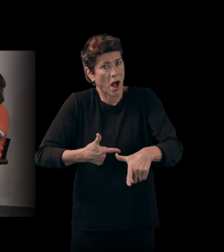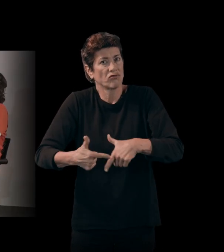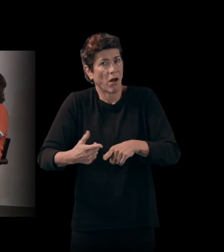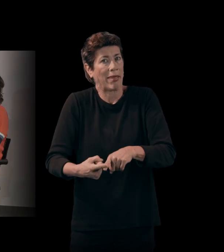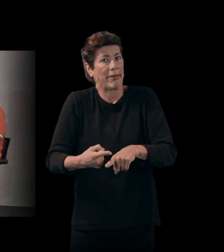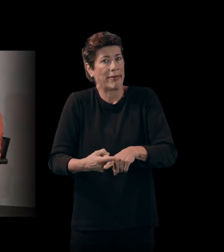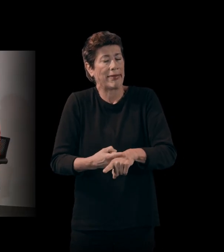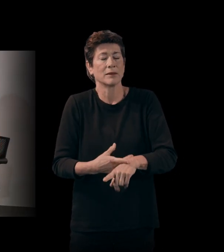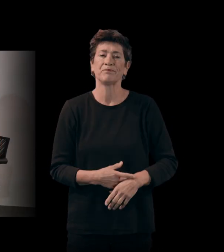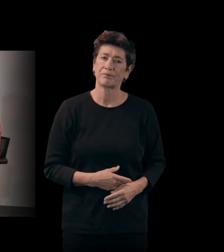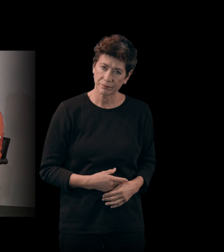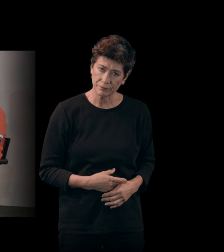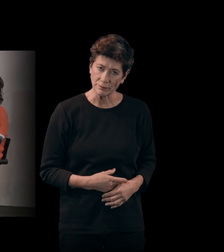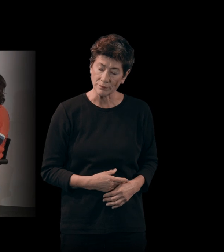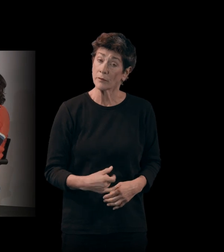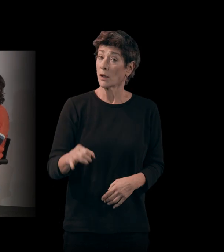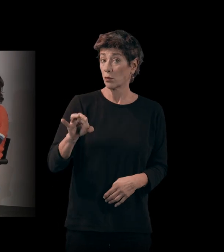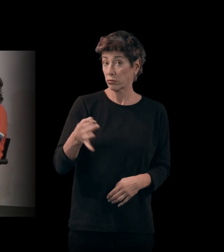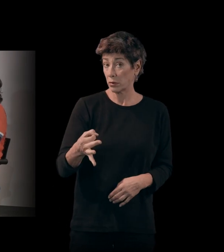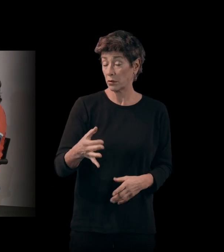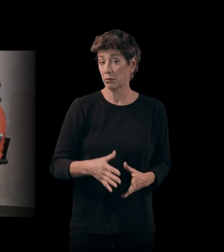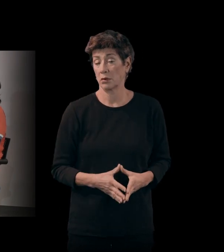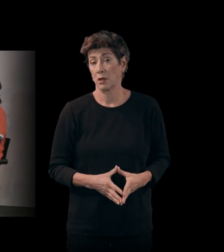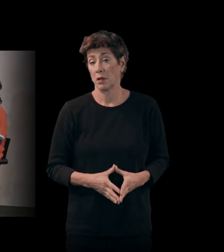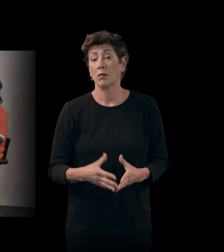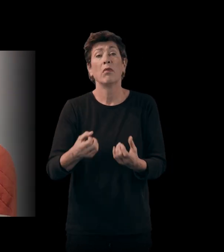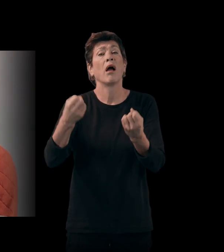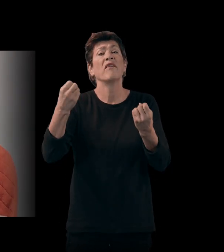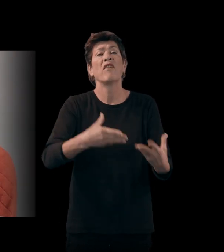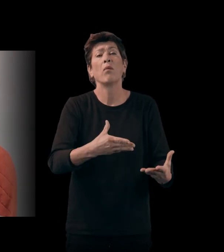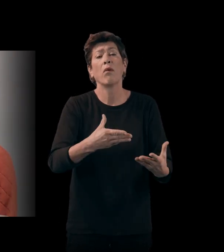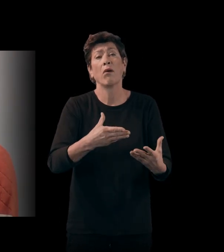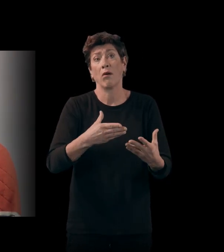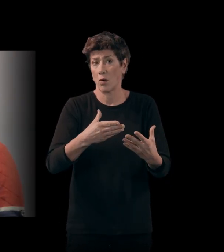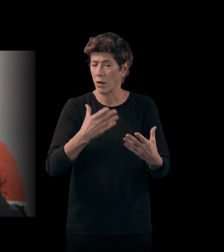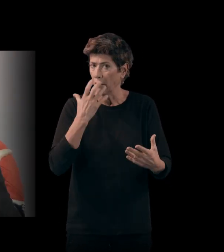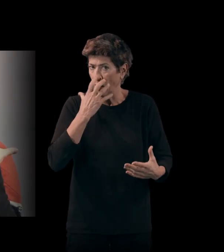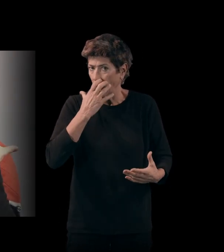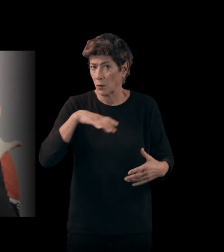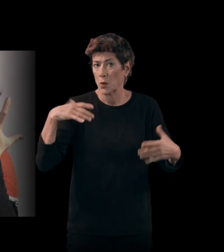Oui, parce que ces événements d'Ouvéa qui sont terribles, on les connaissait